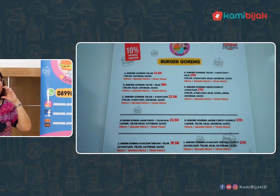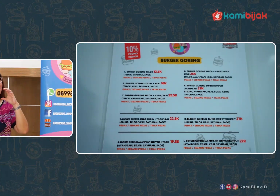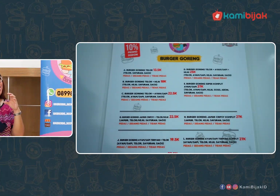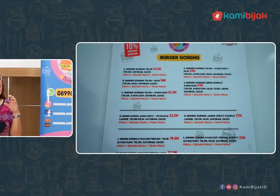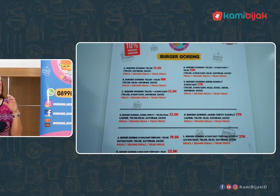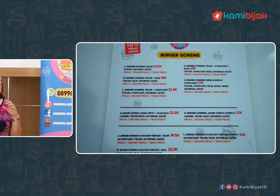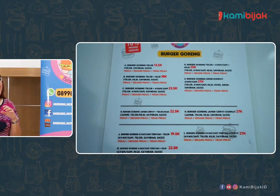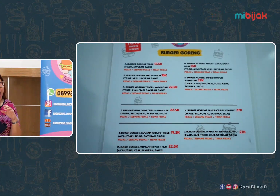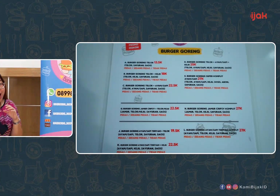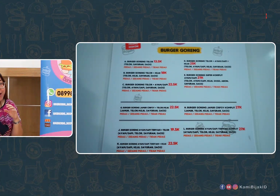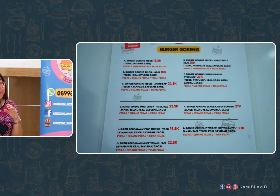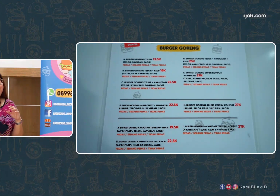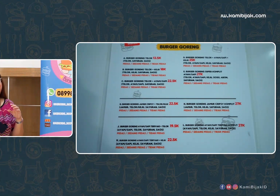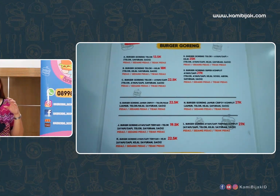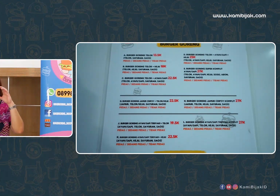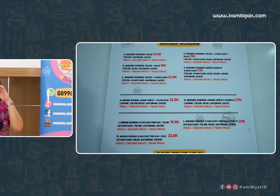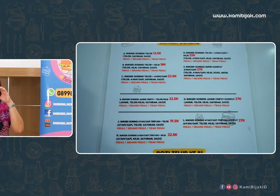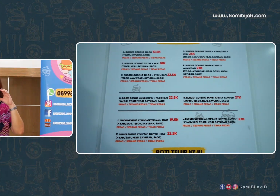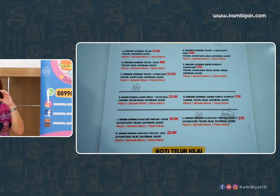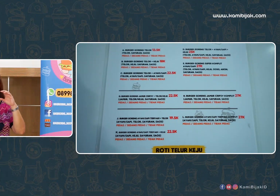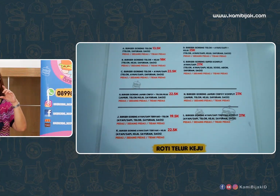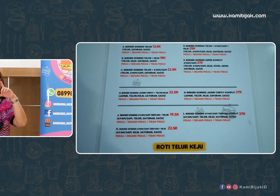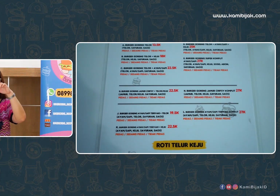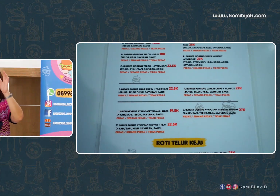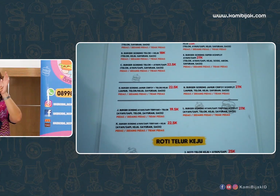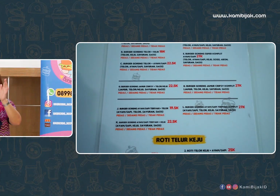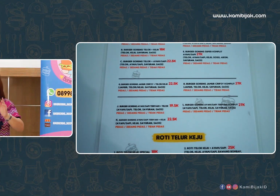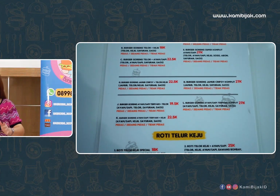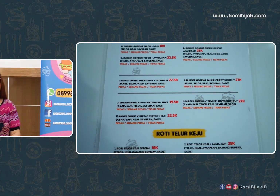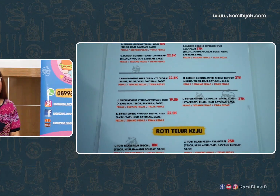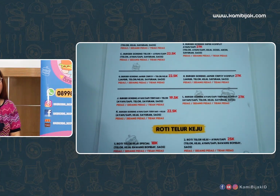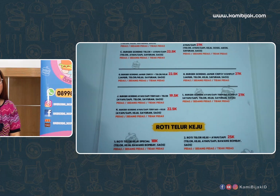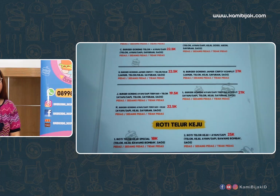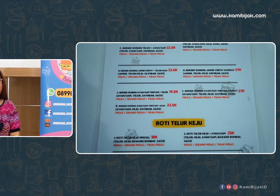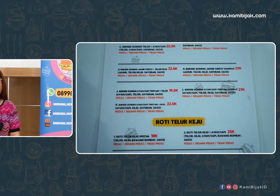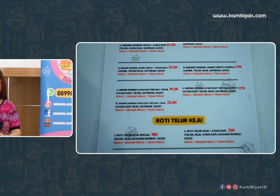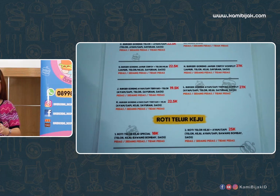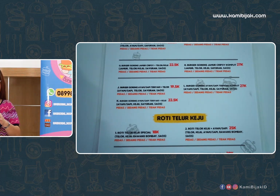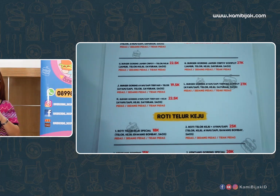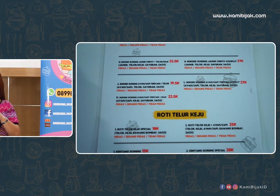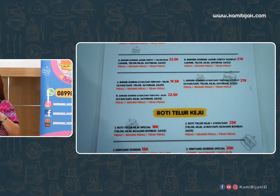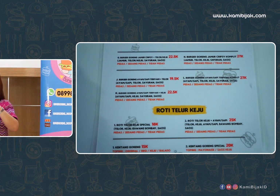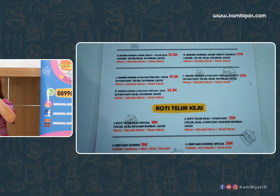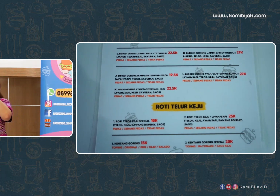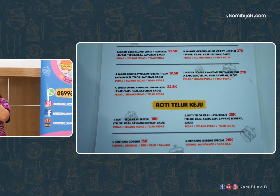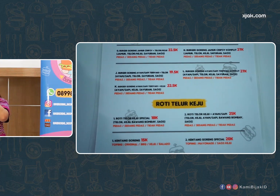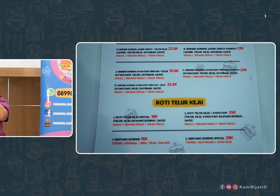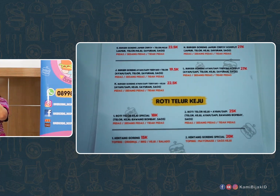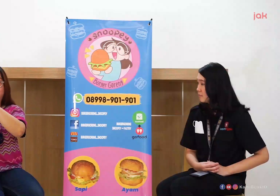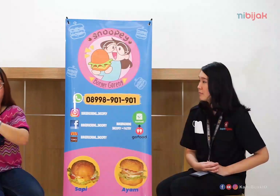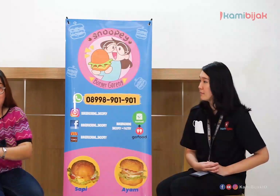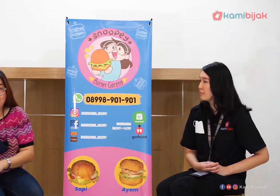burger goreng ayam, burger goreng jamur crispy,